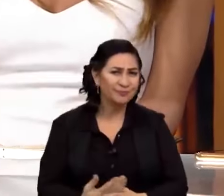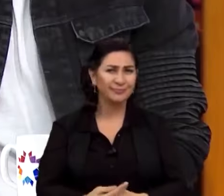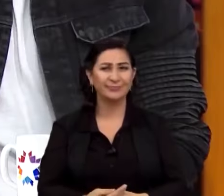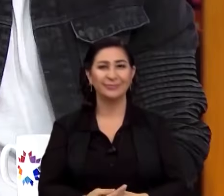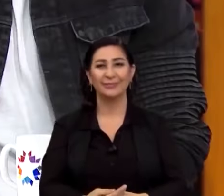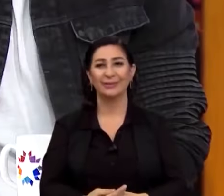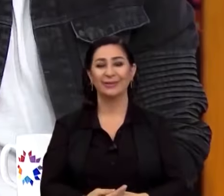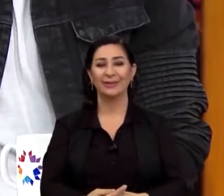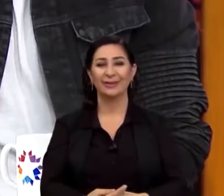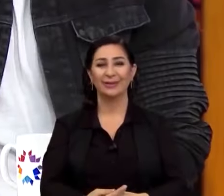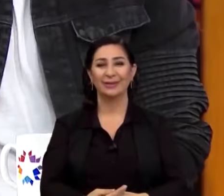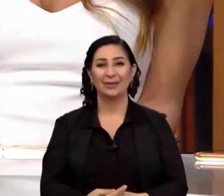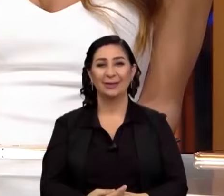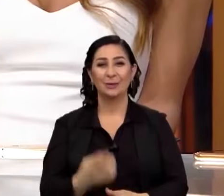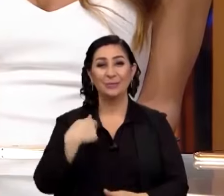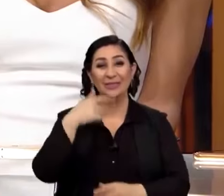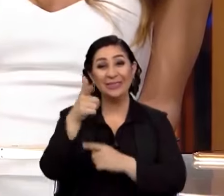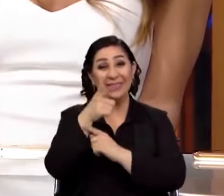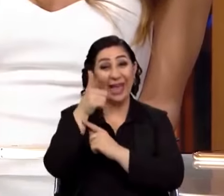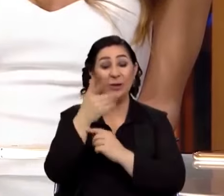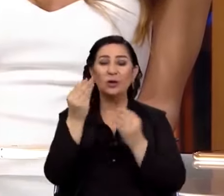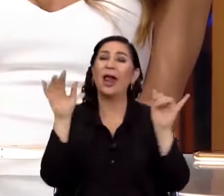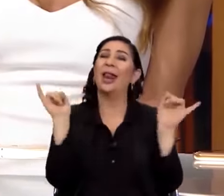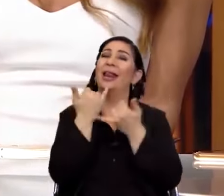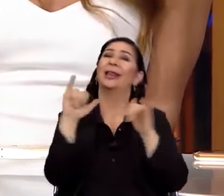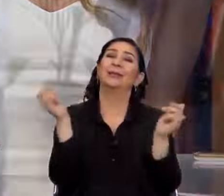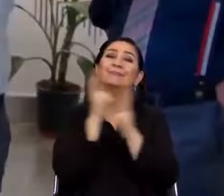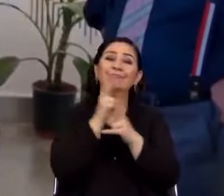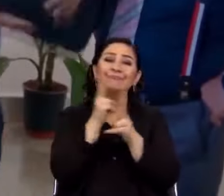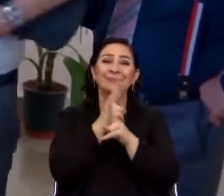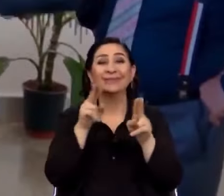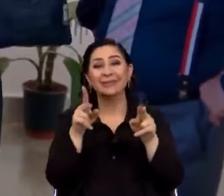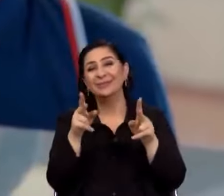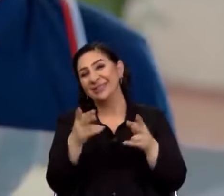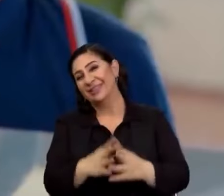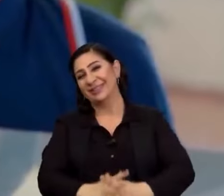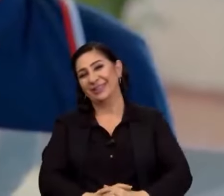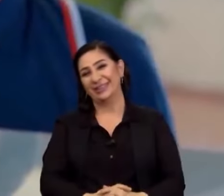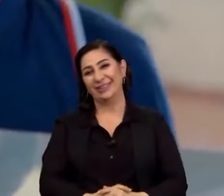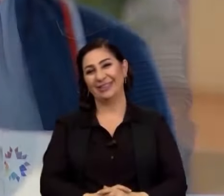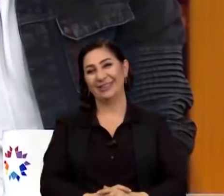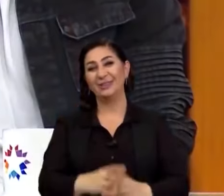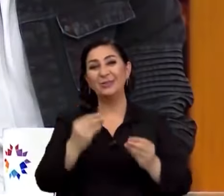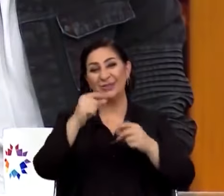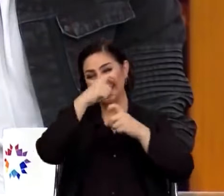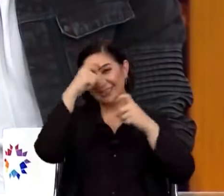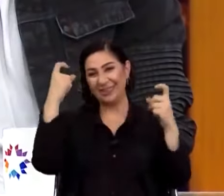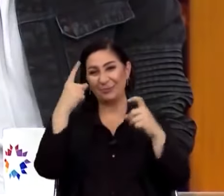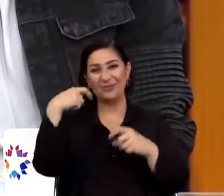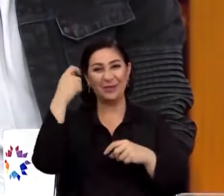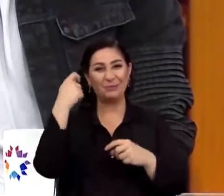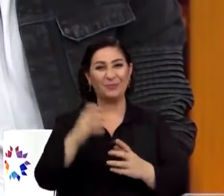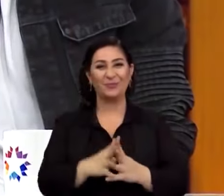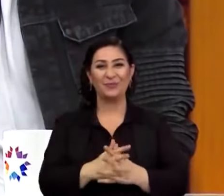Eee Biz çekerken çok eğlendik gibi çok sıcak bir filmdi size bir şey